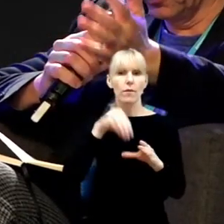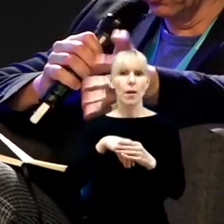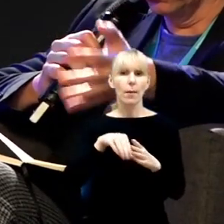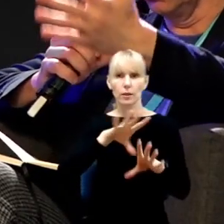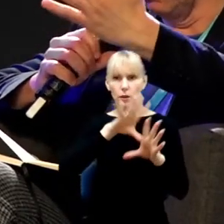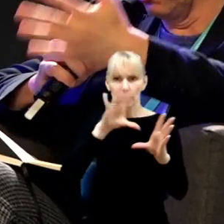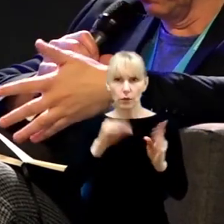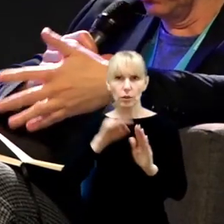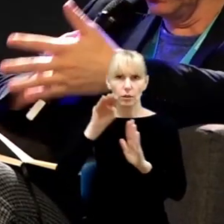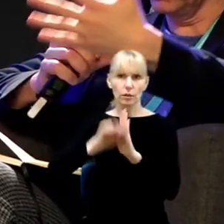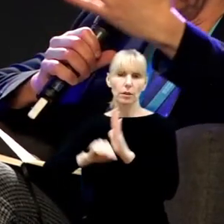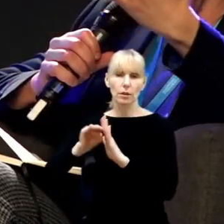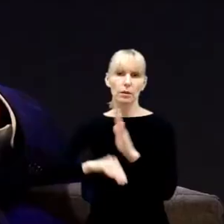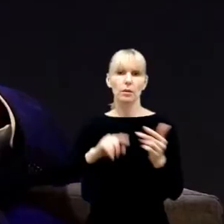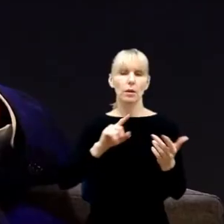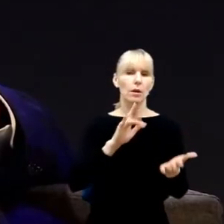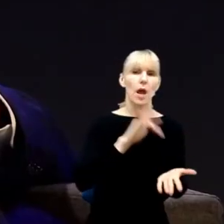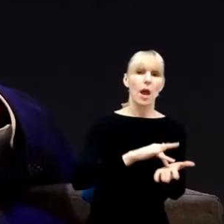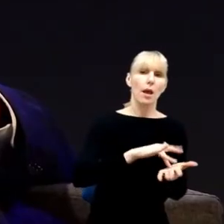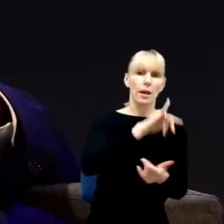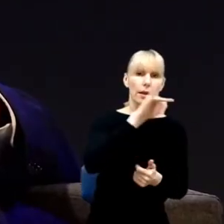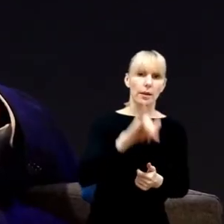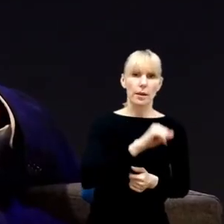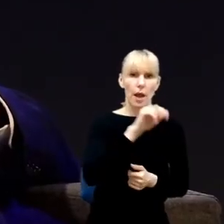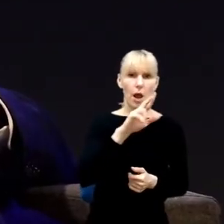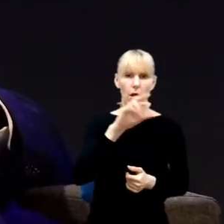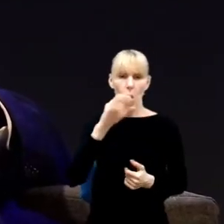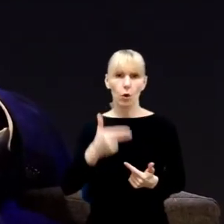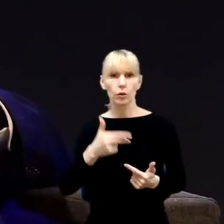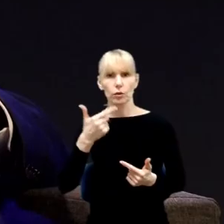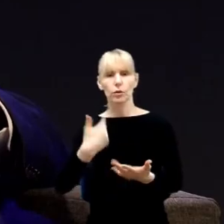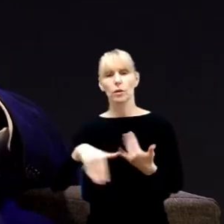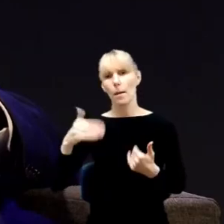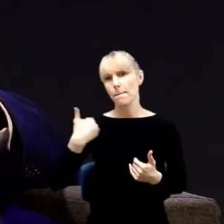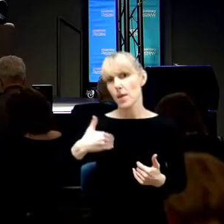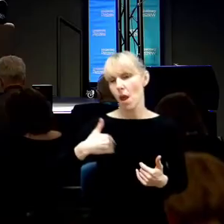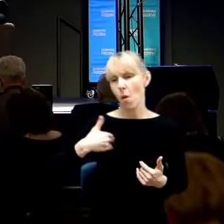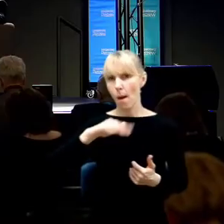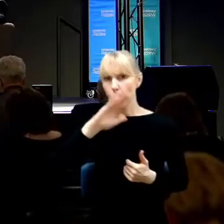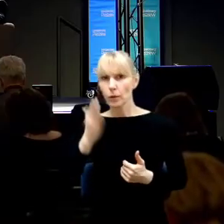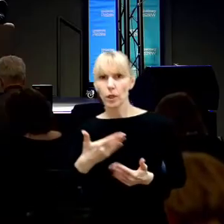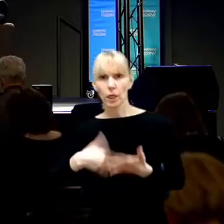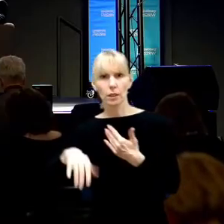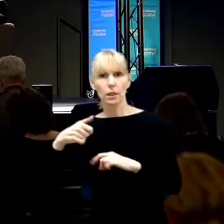w Jarocinie, Białej Podlaskiej, w Toruniu, w różnej wielkości miast, a końcu i były wojewódzkie i bardzo małe.